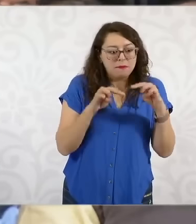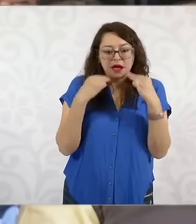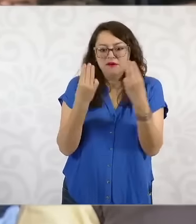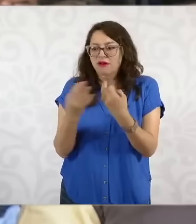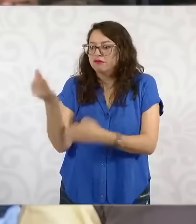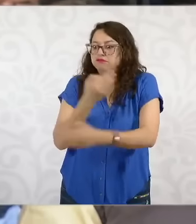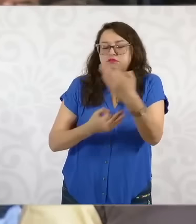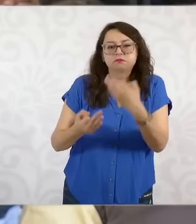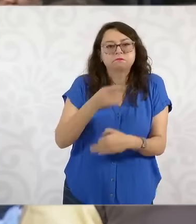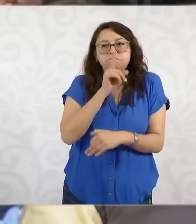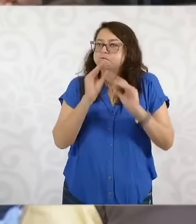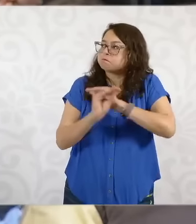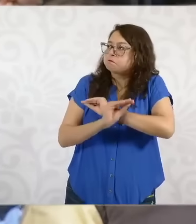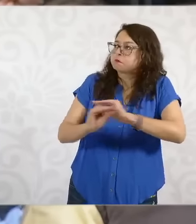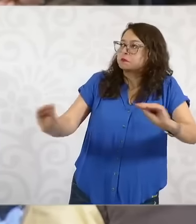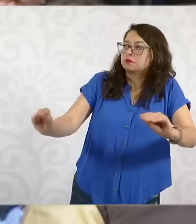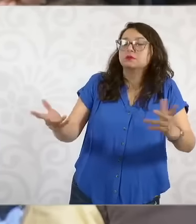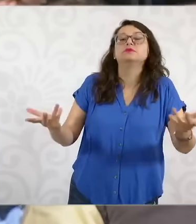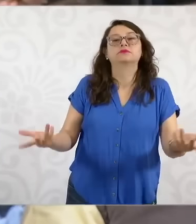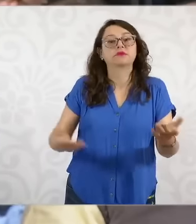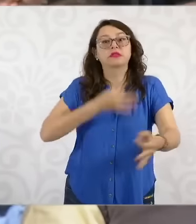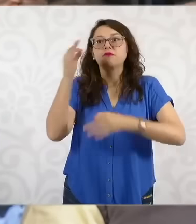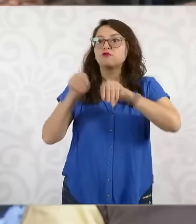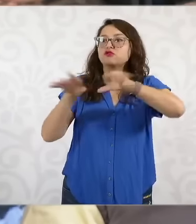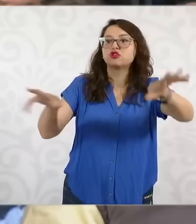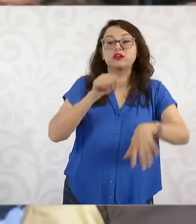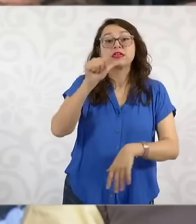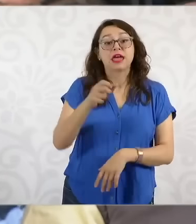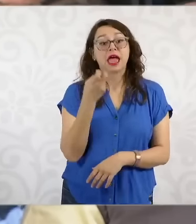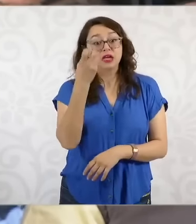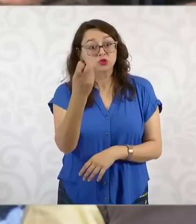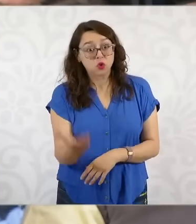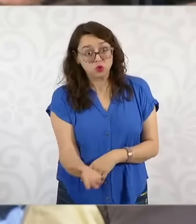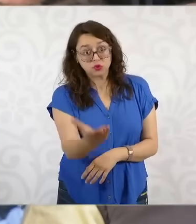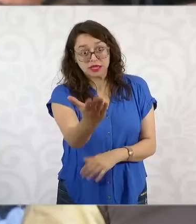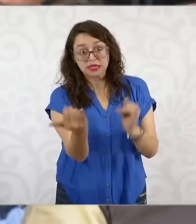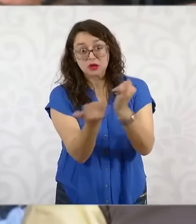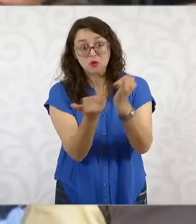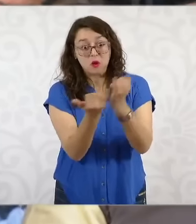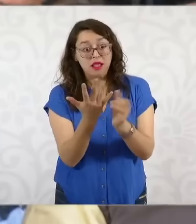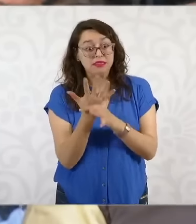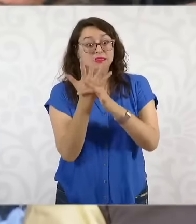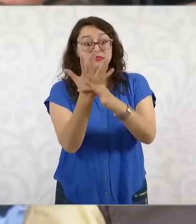usted ha dicho también que se defenderá la soberanía y a mí me gustaría preguntarle de esto,